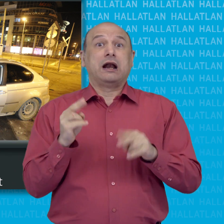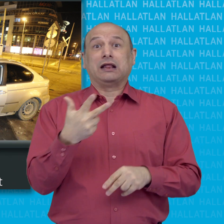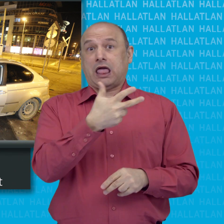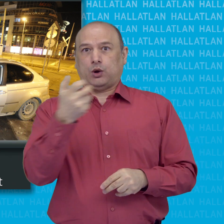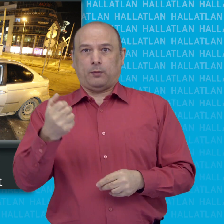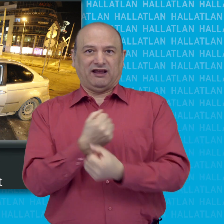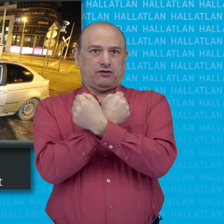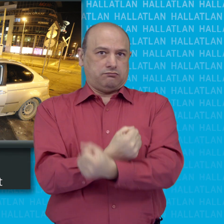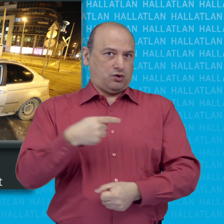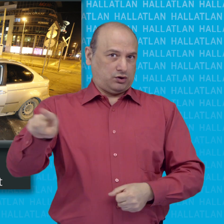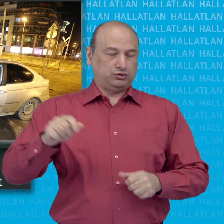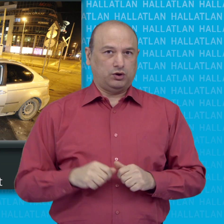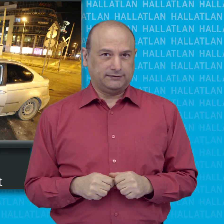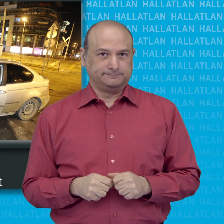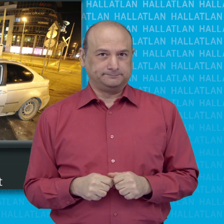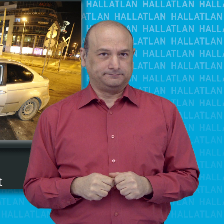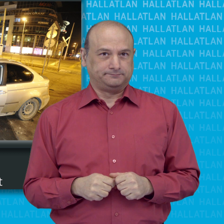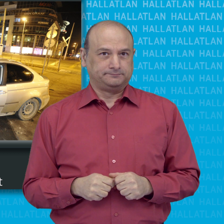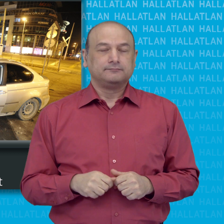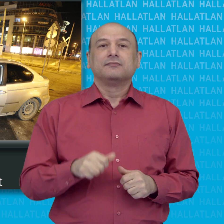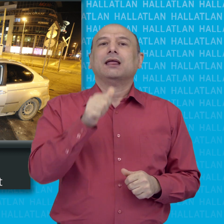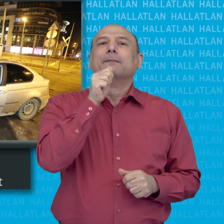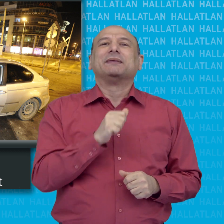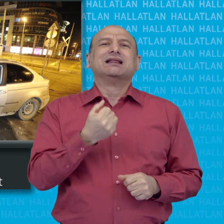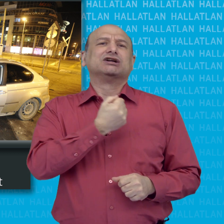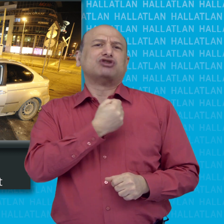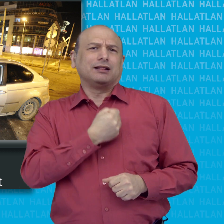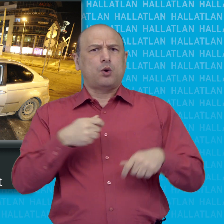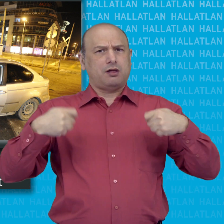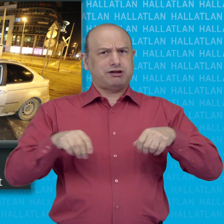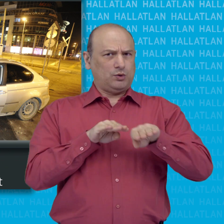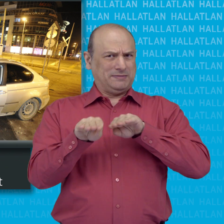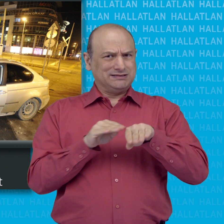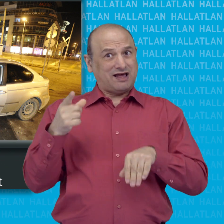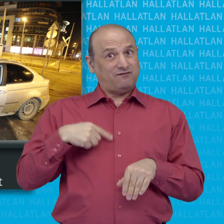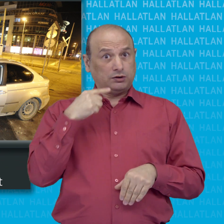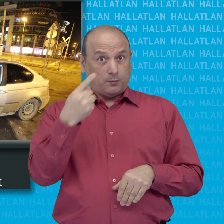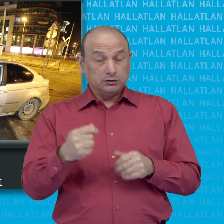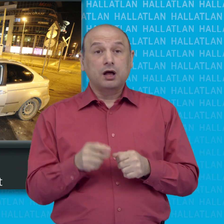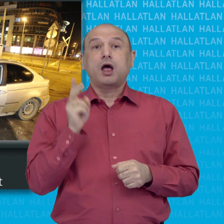az már három évig terjedő szabadságvesztéssel fenyeget. Pintér Sándor belügyminiszter szerint